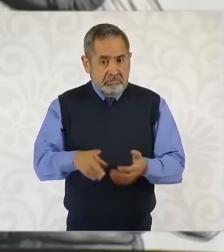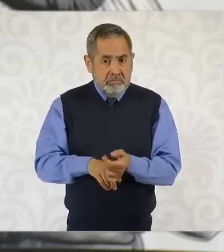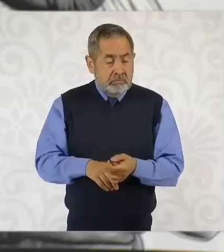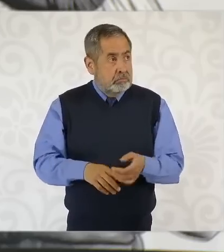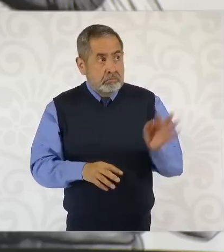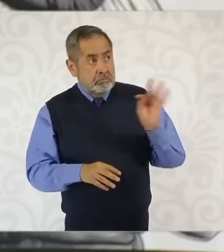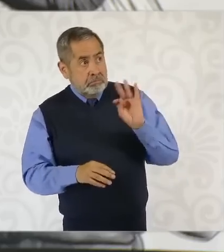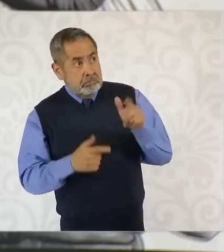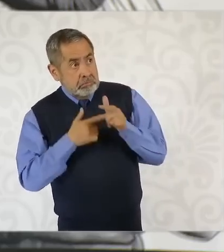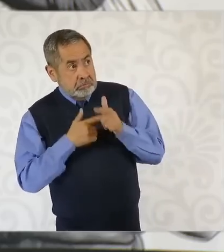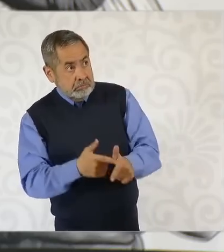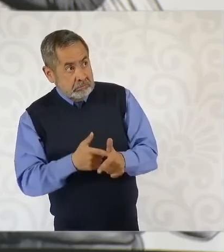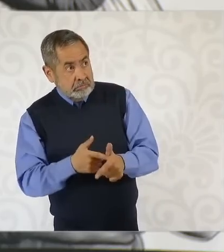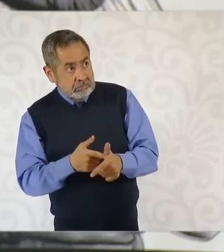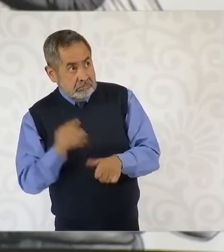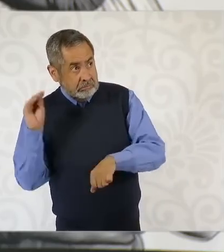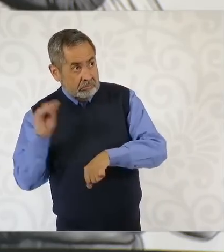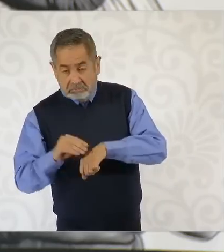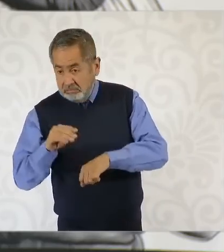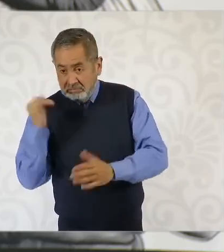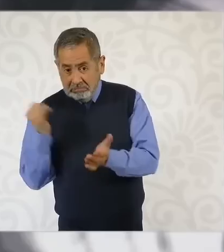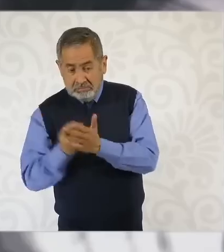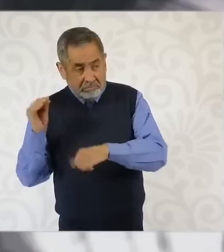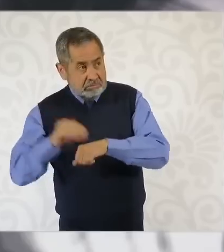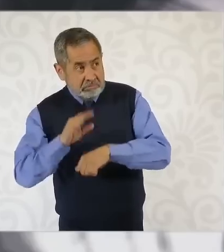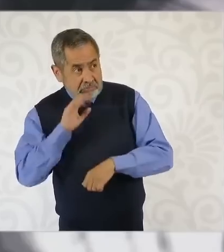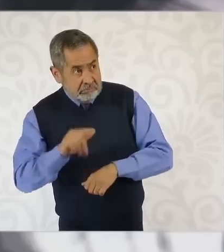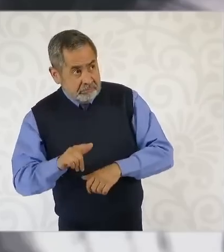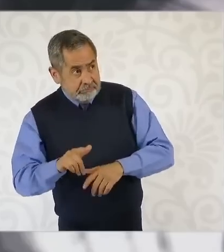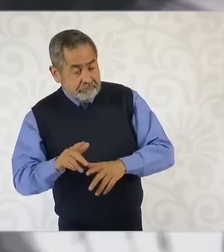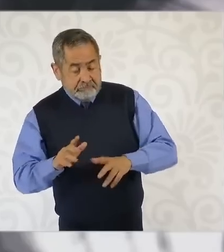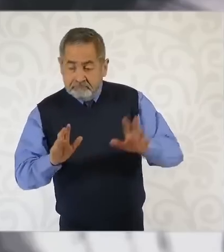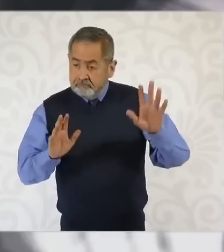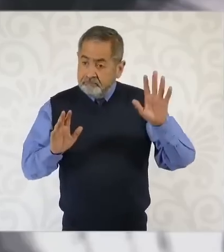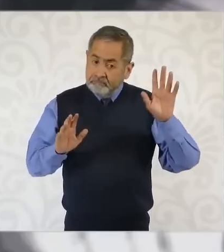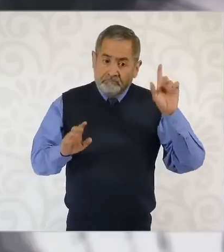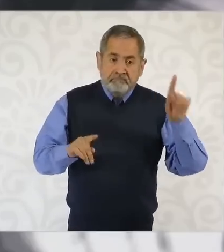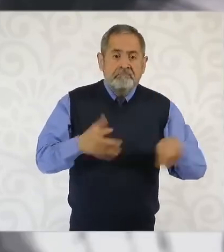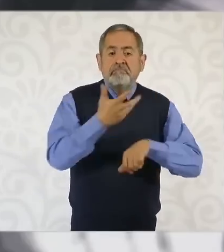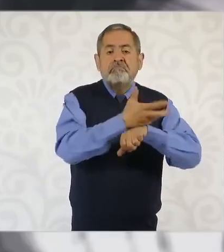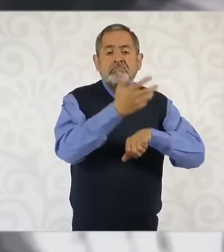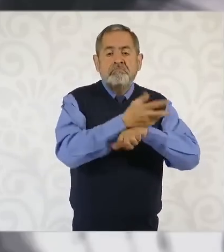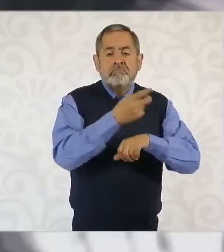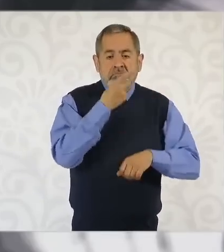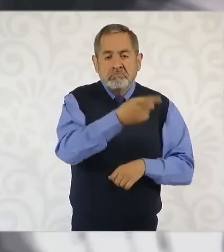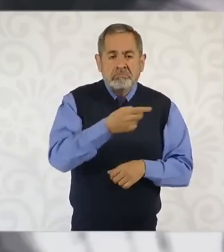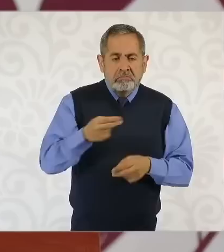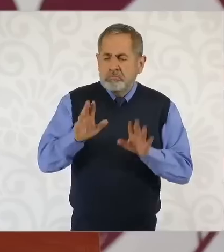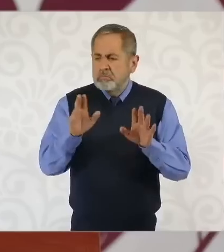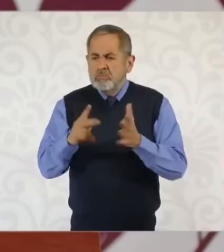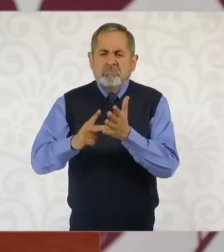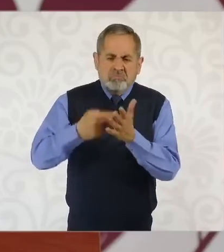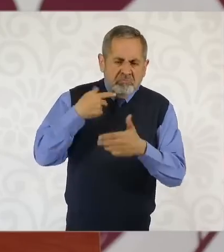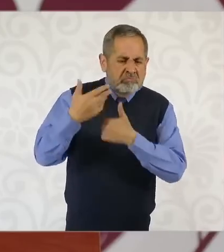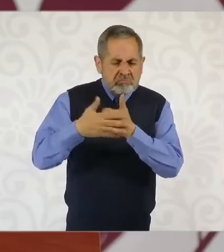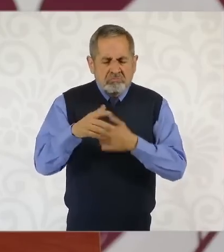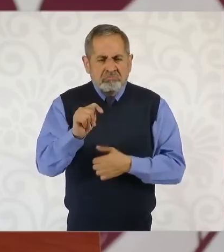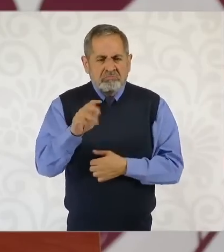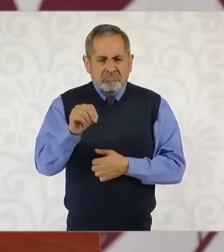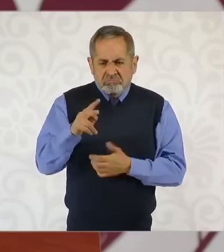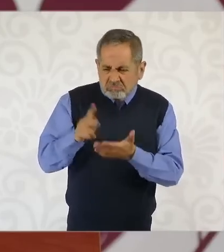aranceles pues eh De todas maneras Estados Unidos habla de seguir renegociando el tratado entonces